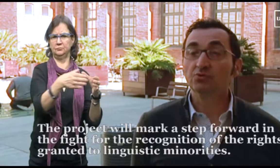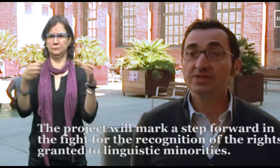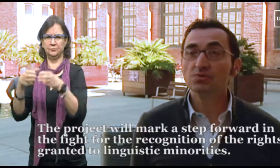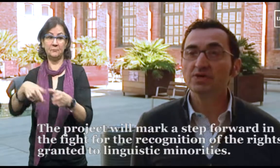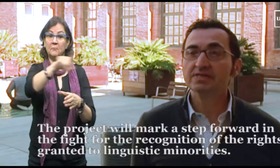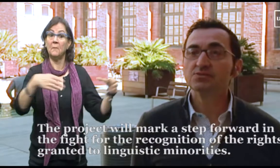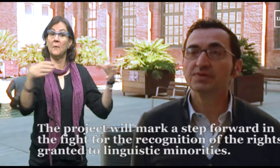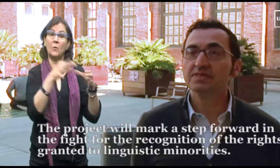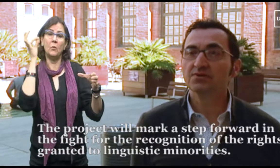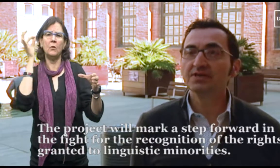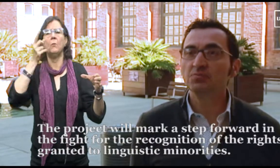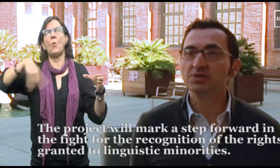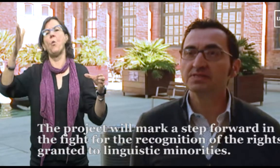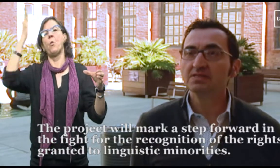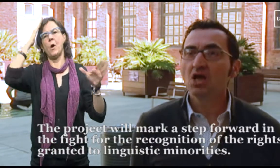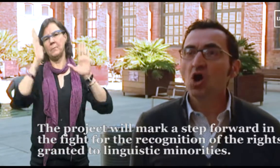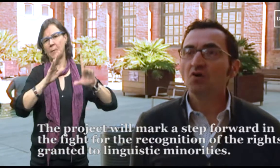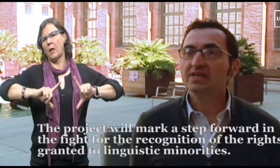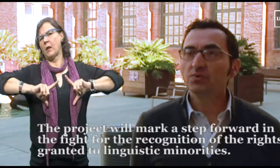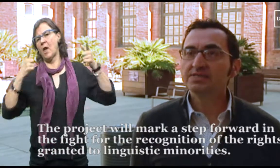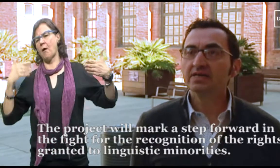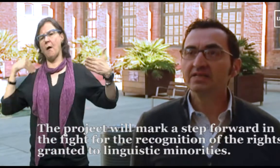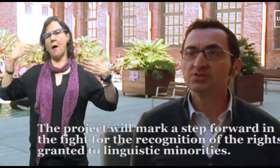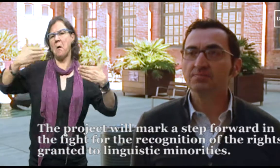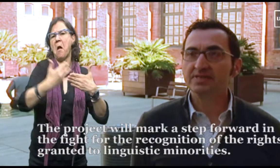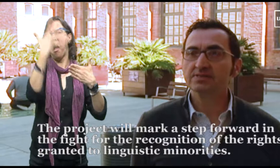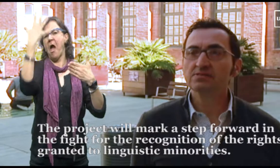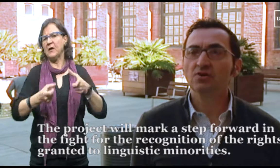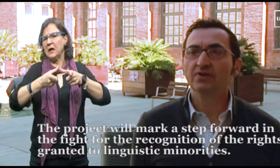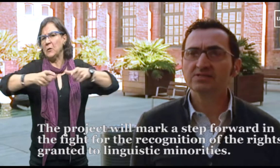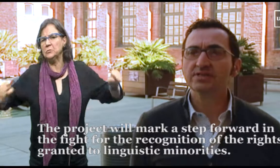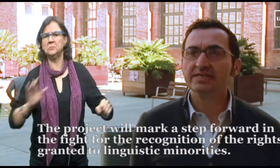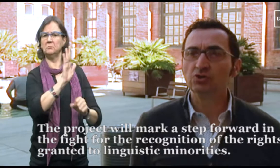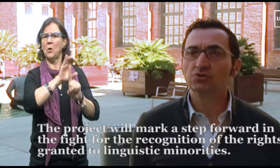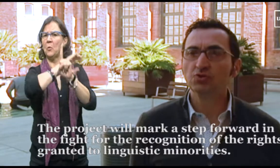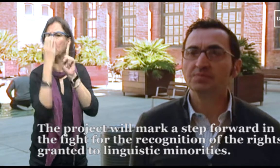aumentará la conciencia dentro de la comunidad auditiva de la presencia lingüística y cultural de un grupo ignorado en gran medida.